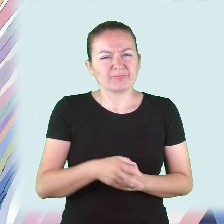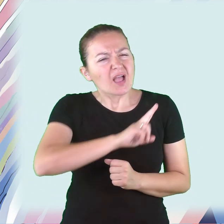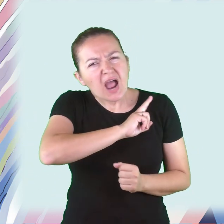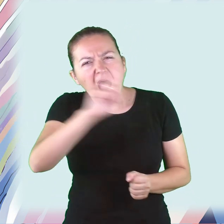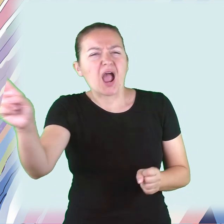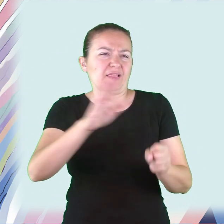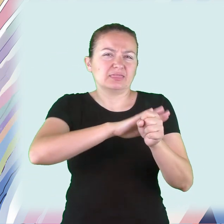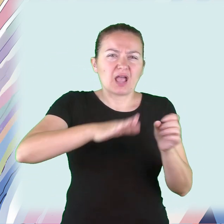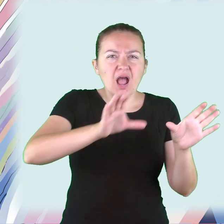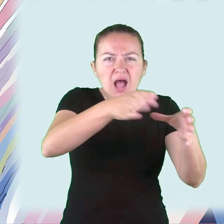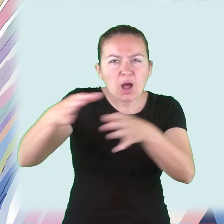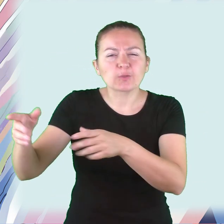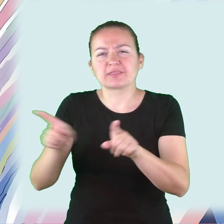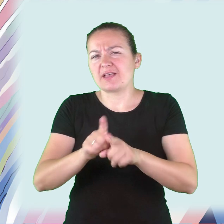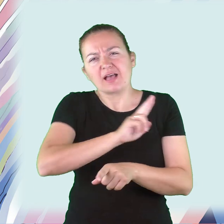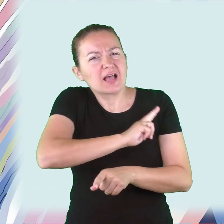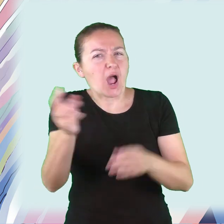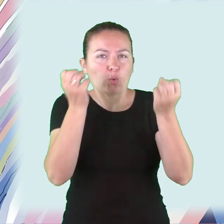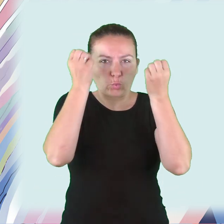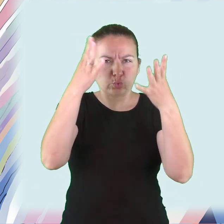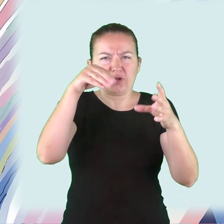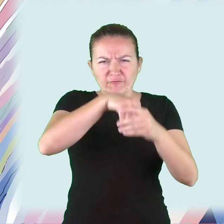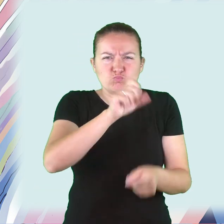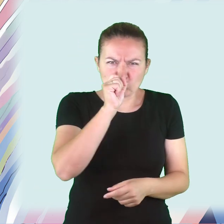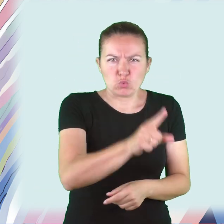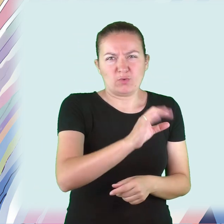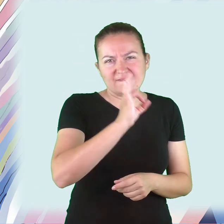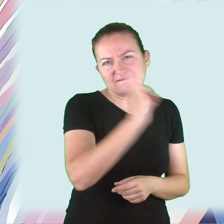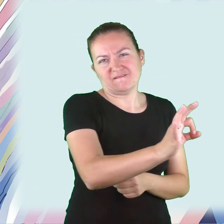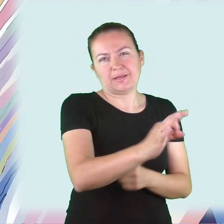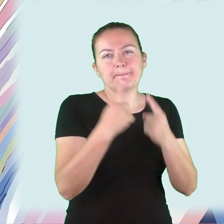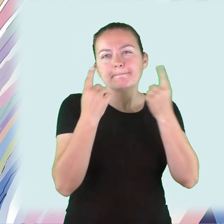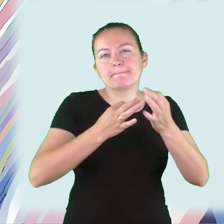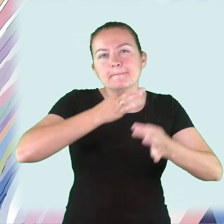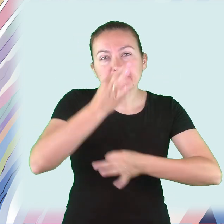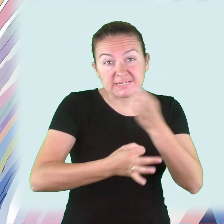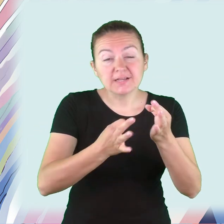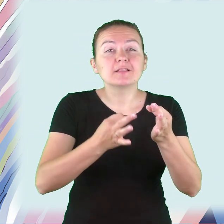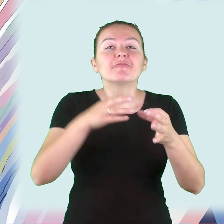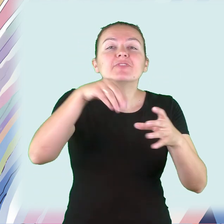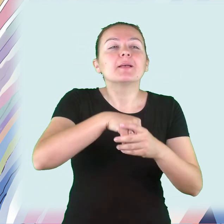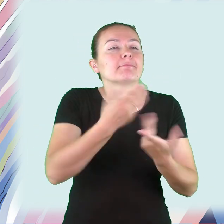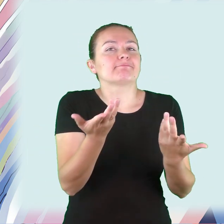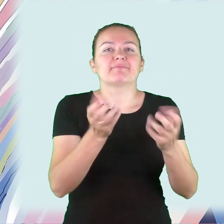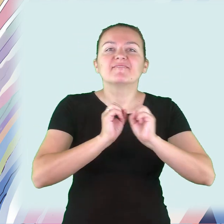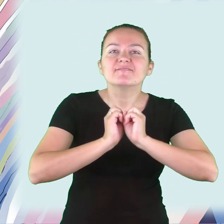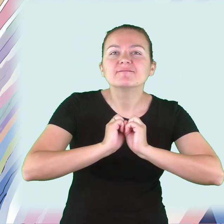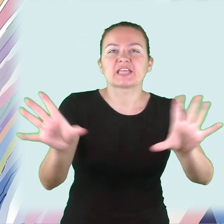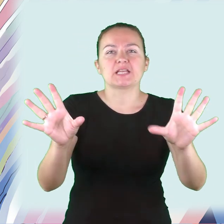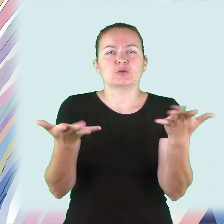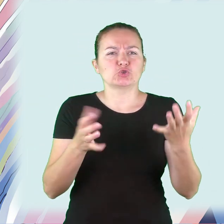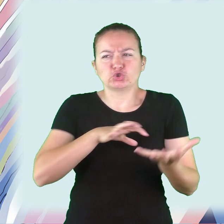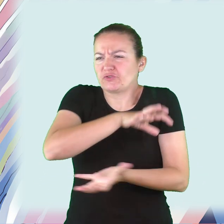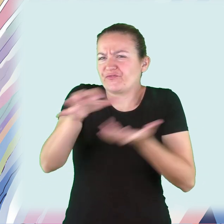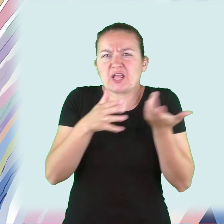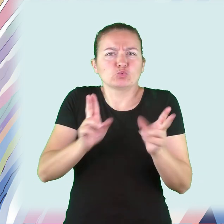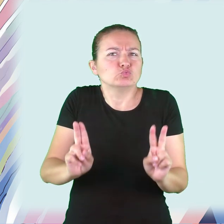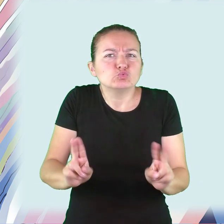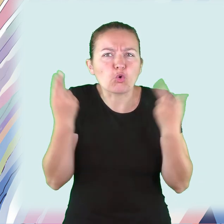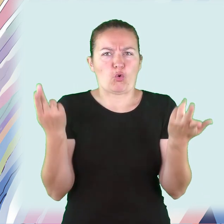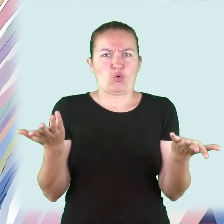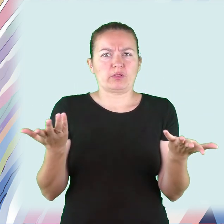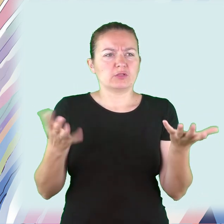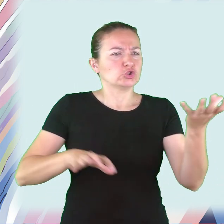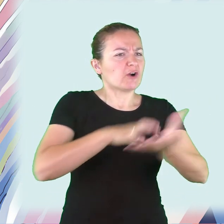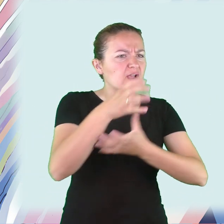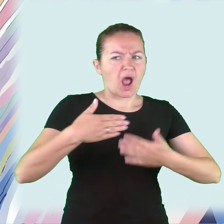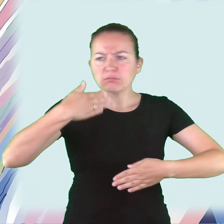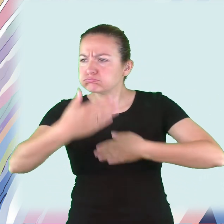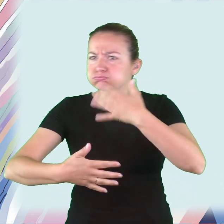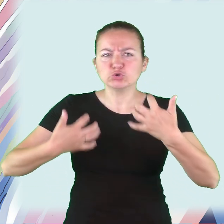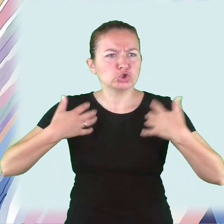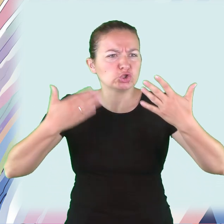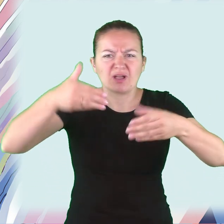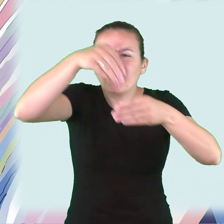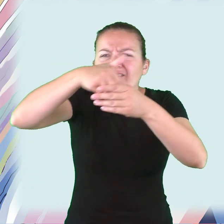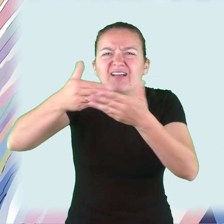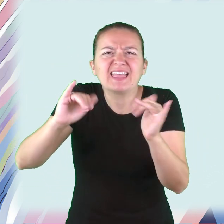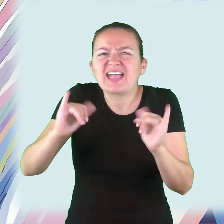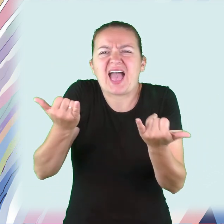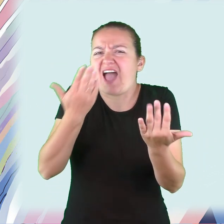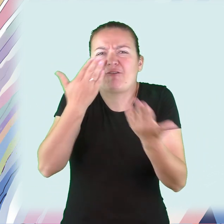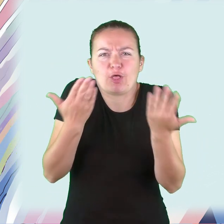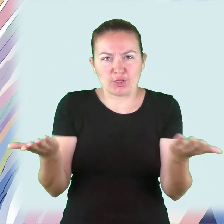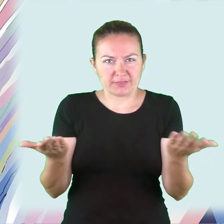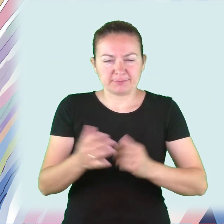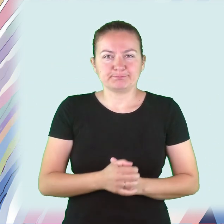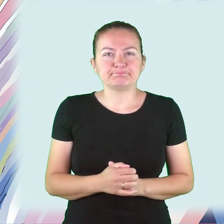W każdym narodzie, w każdej kulturze były mity - opowieści, które miały wyjaśniać, skąd wziął się świat i jakie prawa rządzą światem.